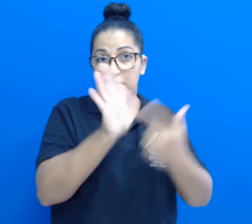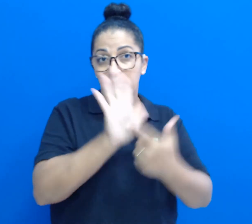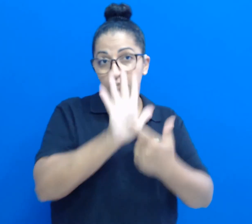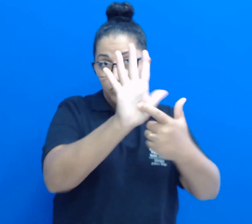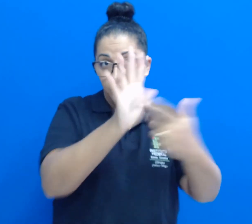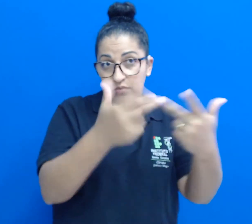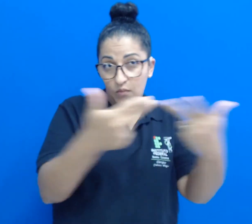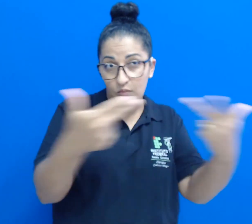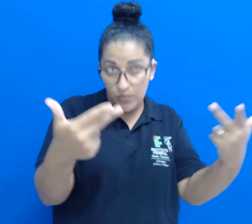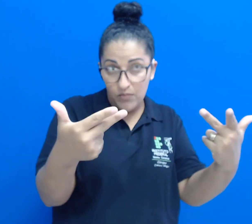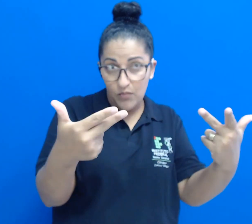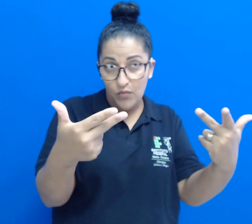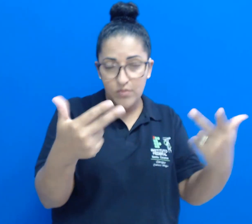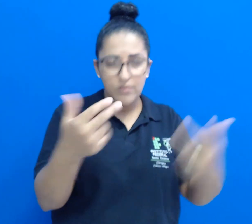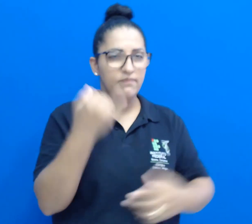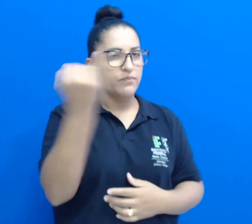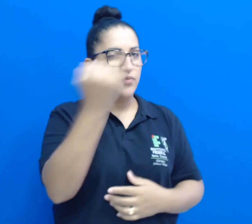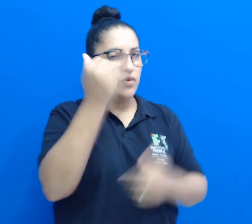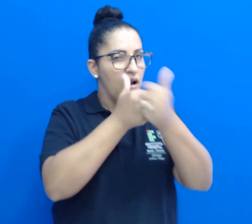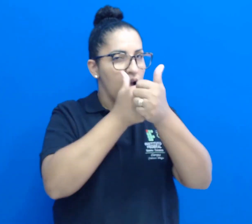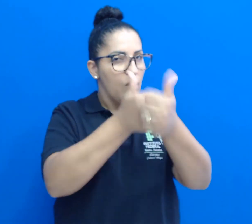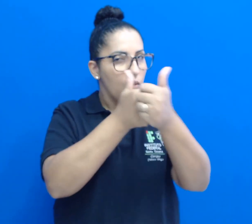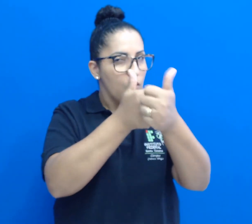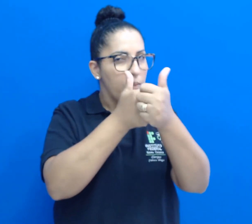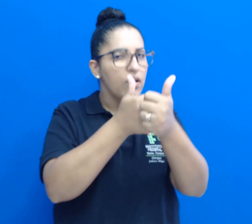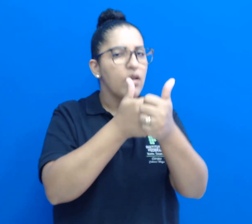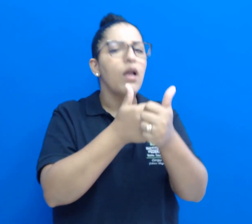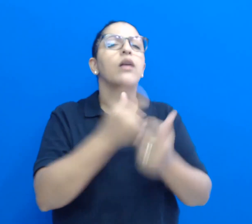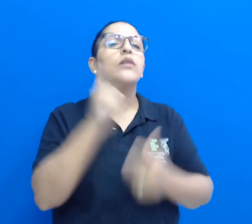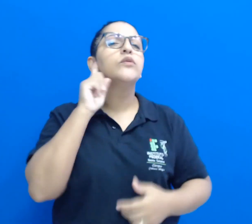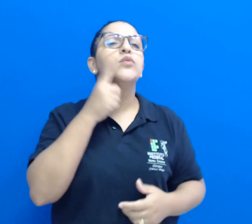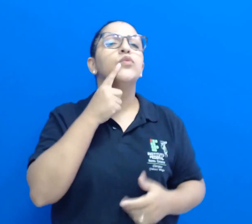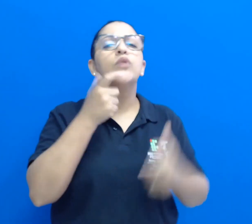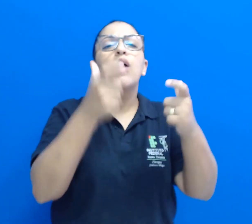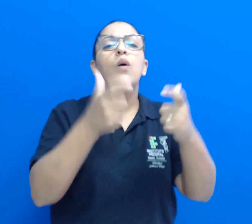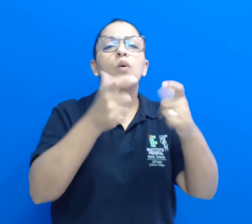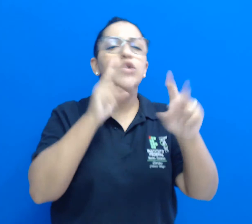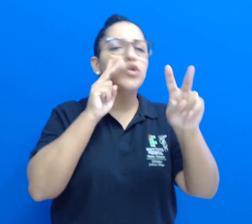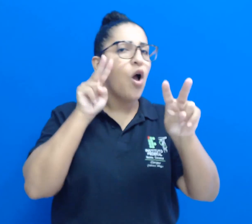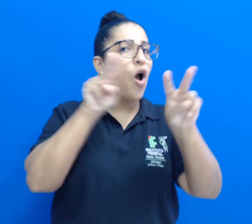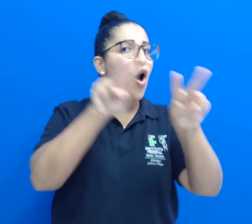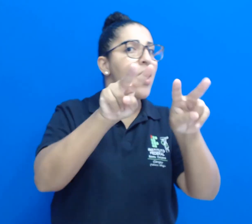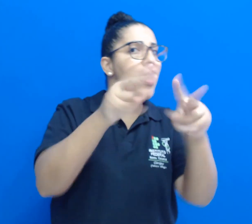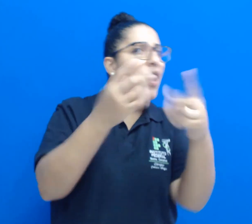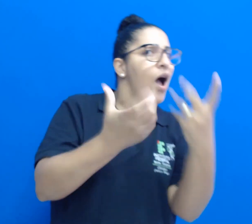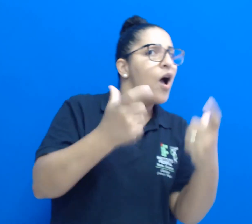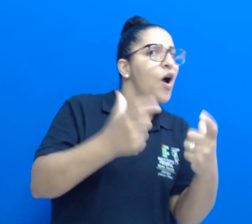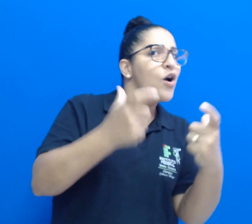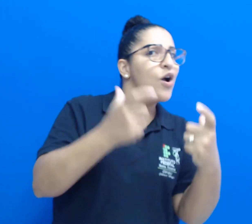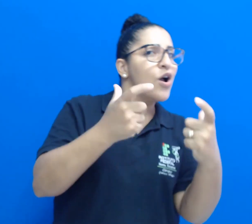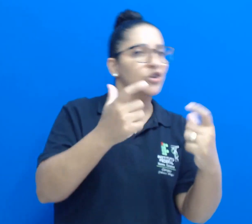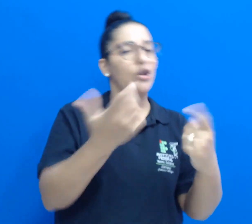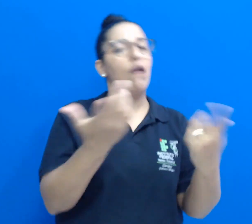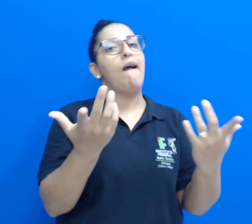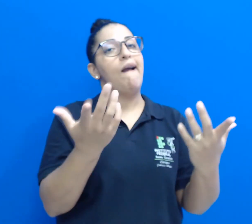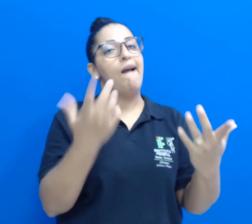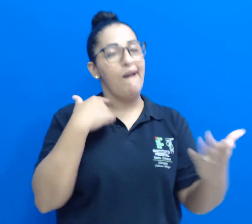Por exemplo, se você quiser mostrar uma coisa e falar ao mesmo tempo é importante você acompanhar para onde a pessoa surda está direcionando o olhar,